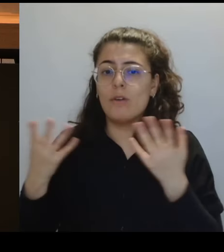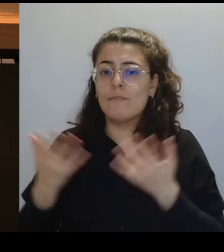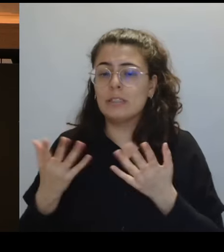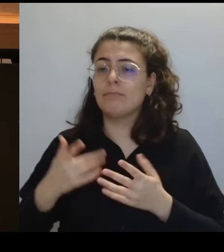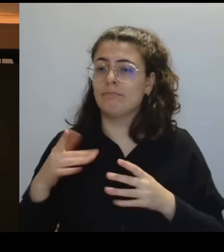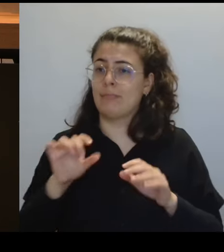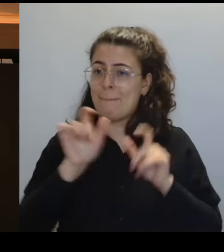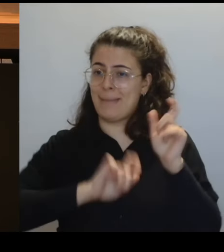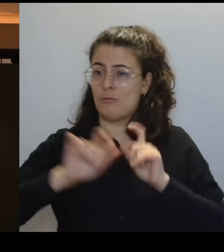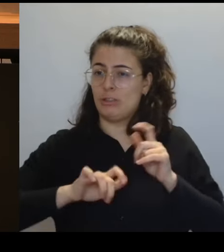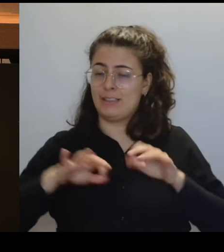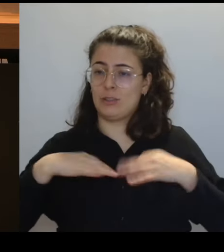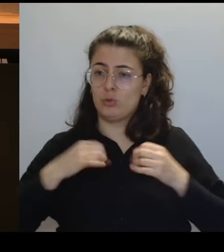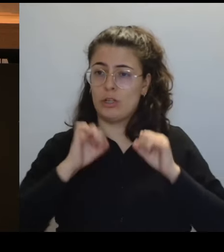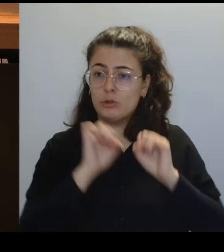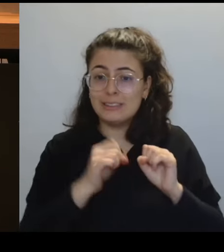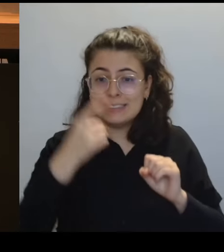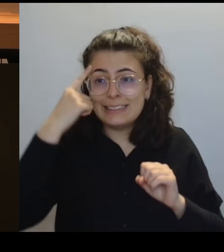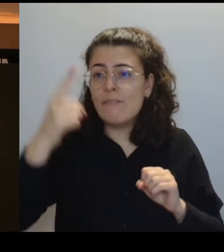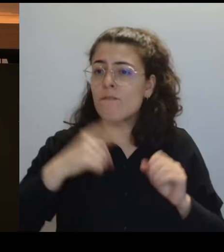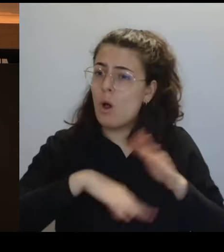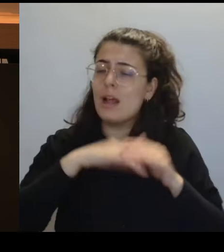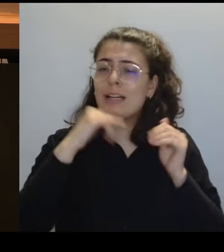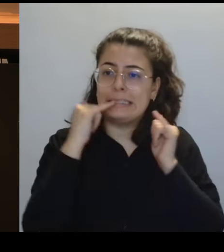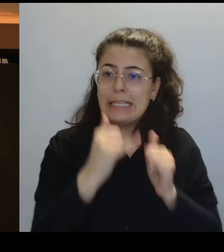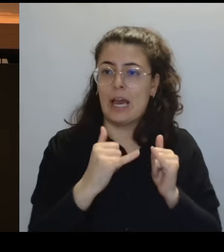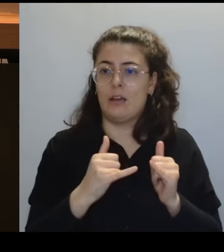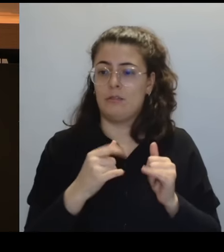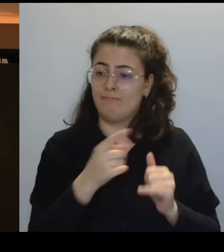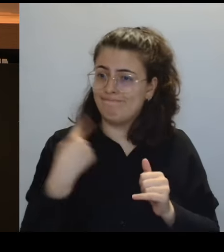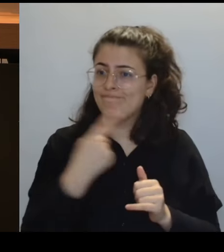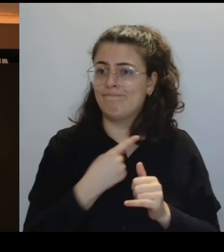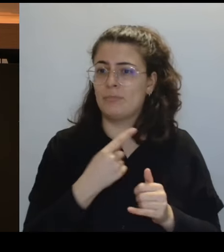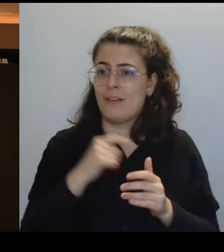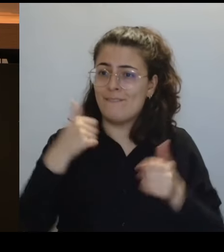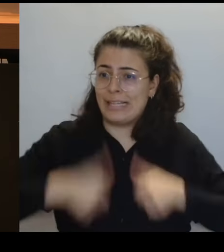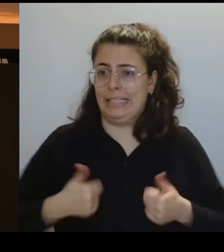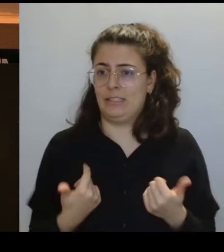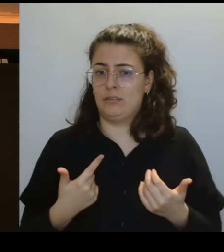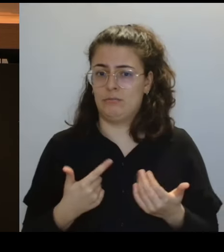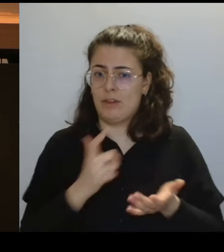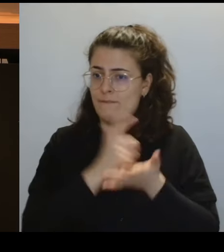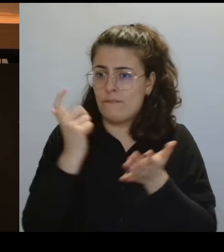ist sogar auch unsere verdammte Pflicht und Schuldigkeit. Insofern ein Dank an Sie, dass Sie es selbst sind